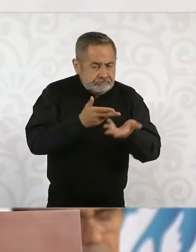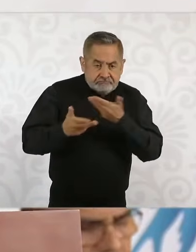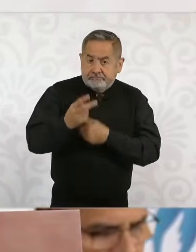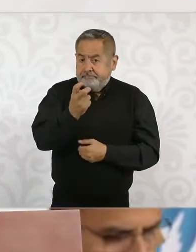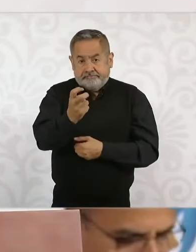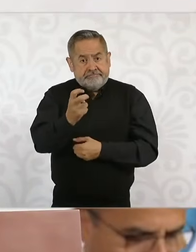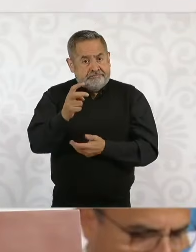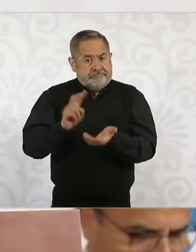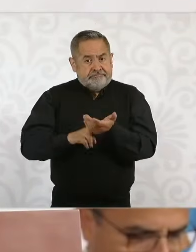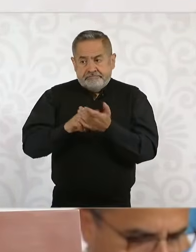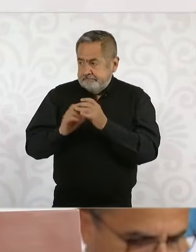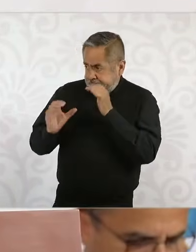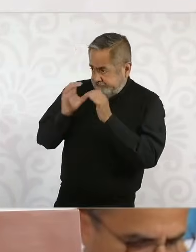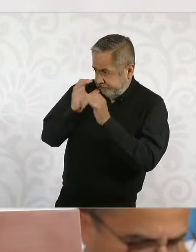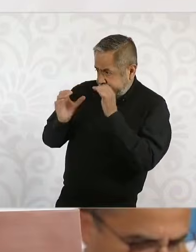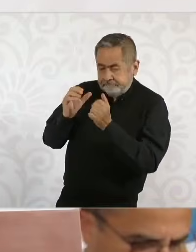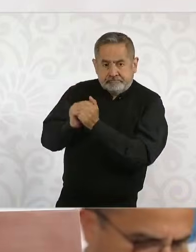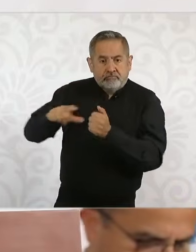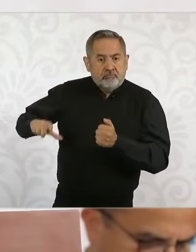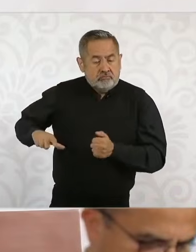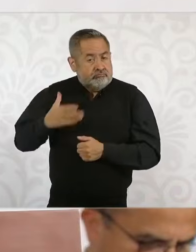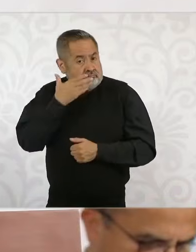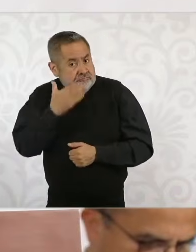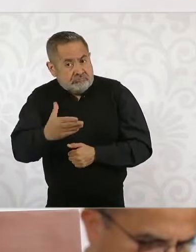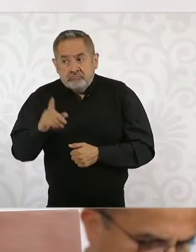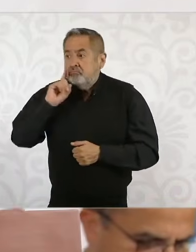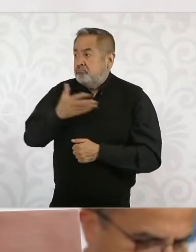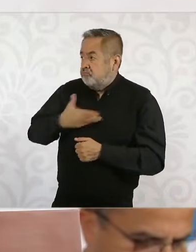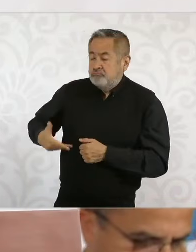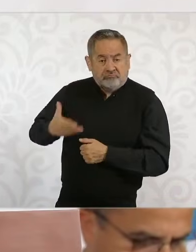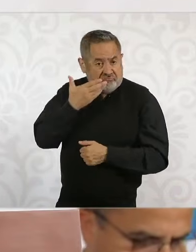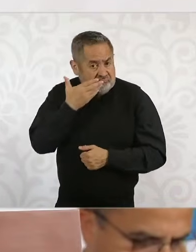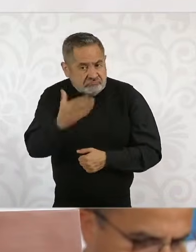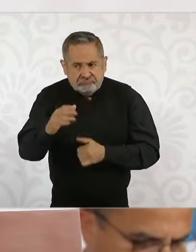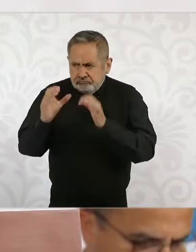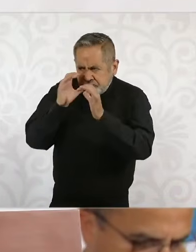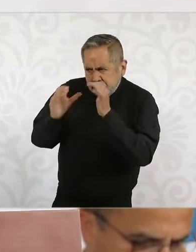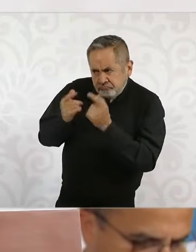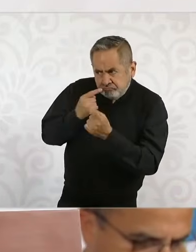eh eso es algo que el la presidenta y su gobierno han propiciado y es lo que hace posible que